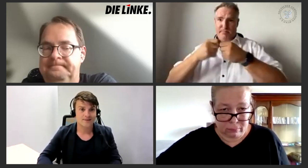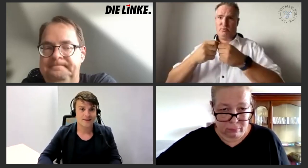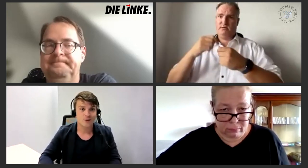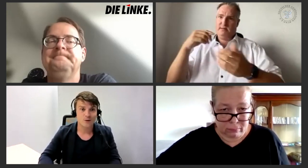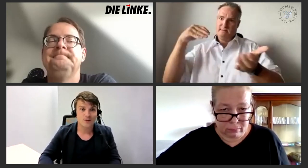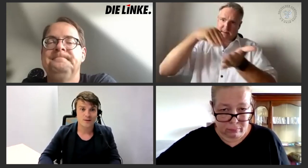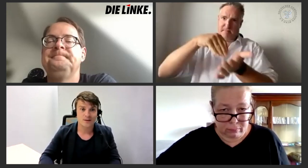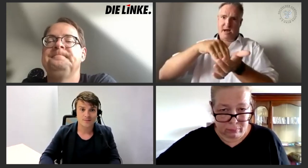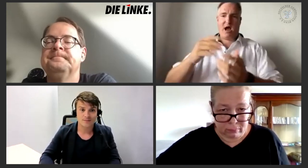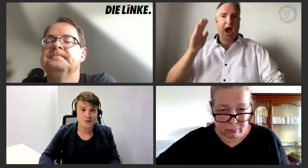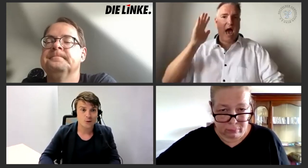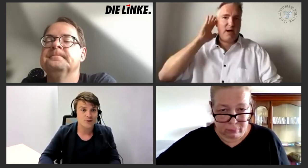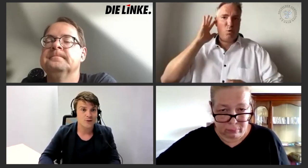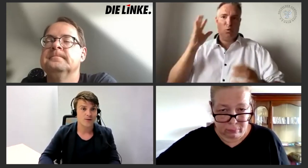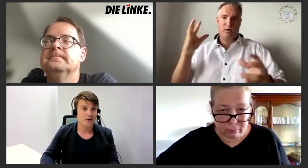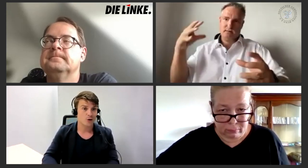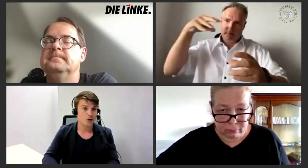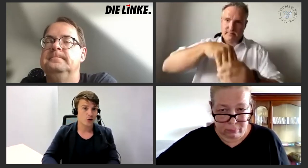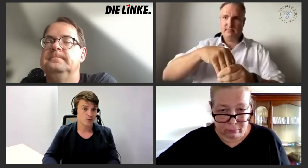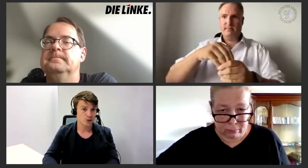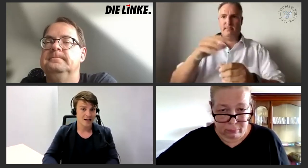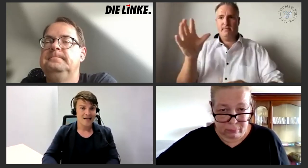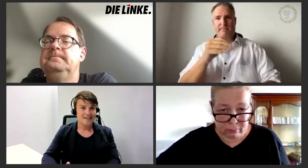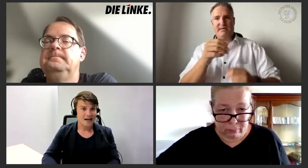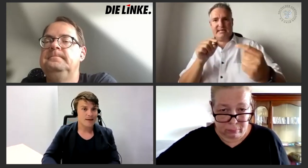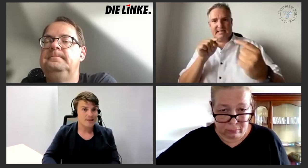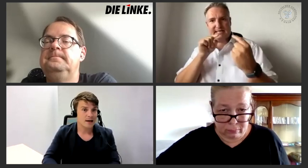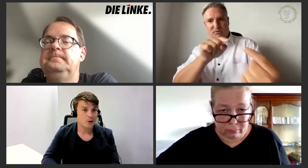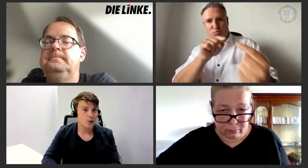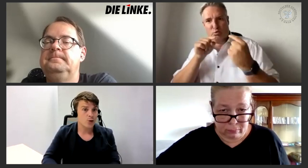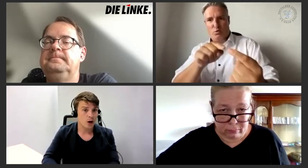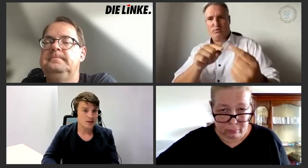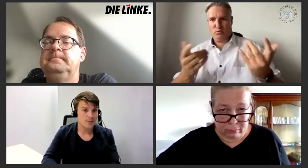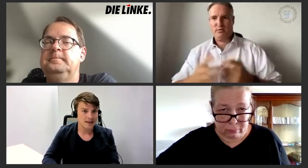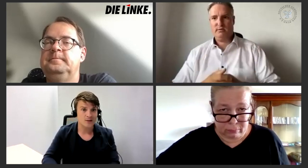dolmetscher vor Ort. Da würden uns natürlich freuen, wenn der Deutsche Gehörlosen-Bund da bei diesen